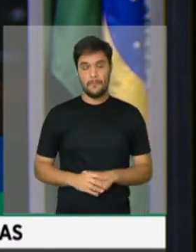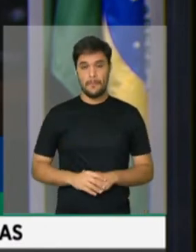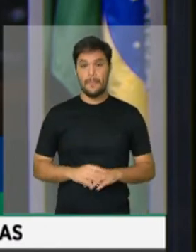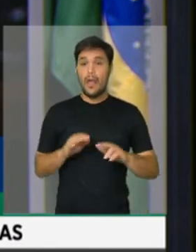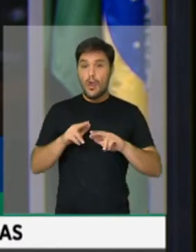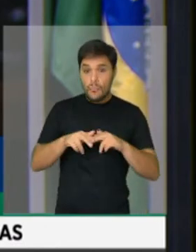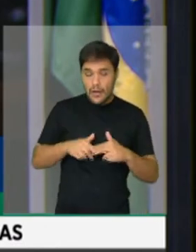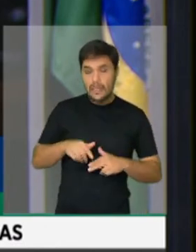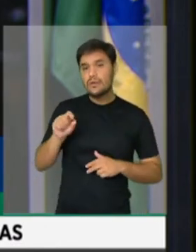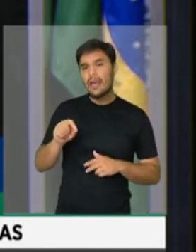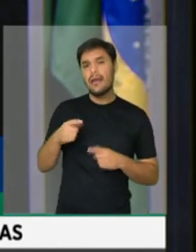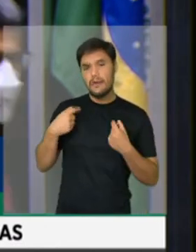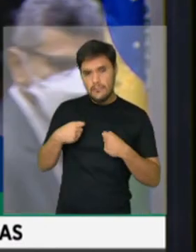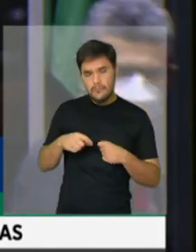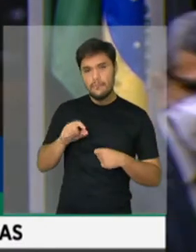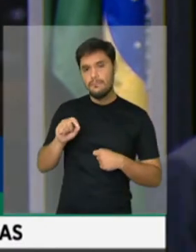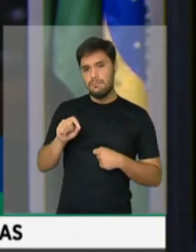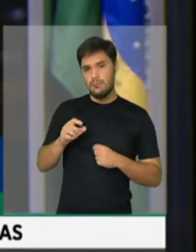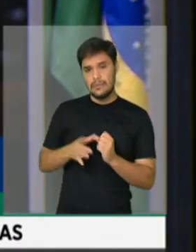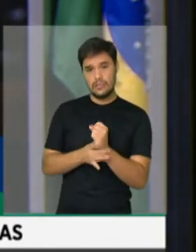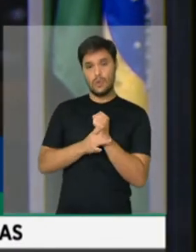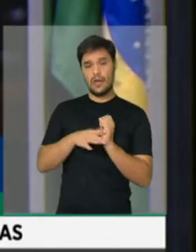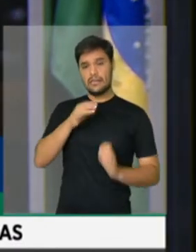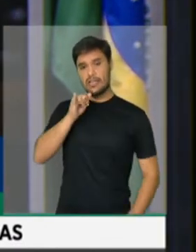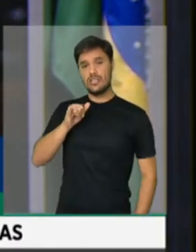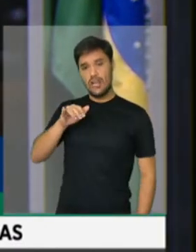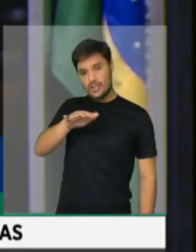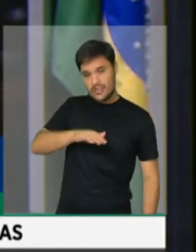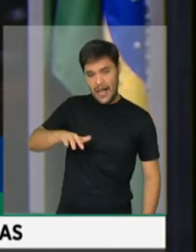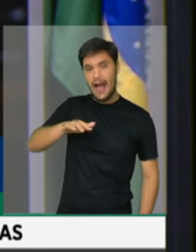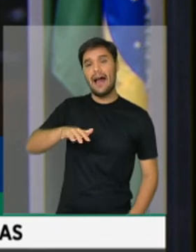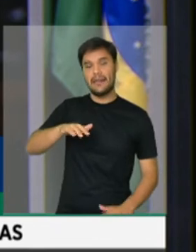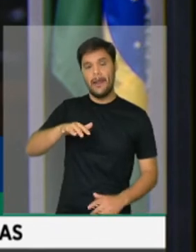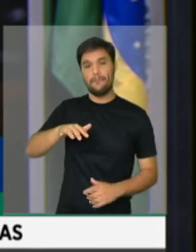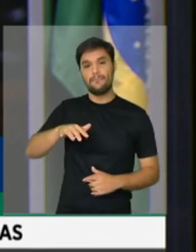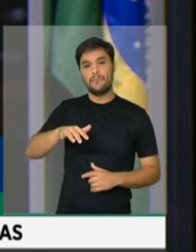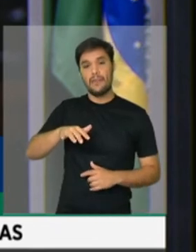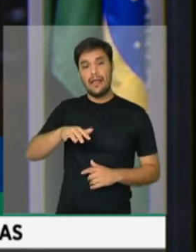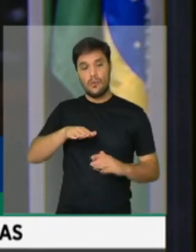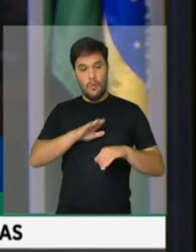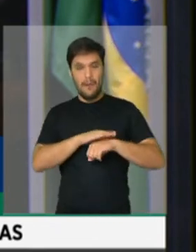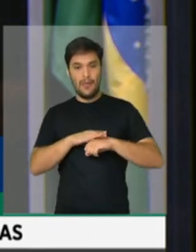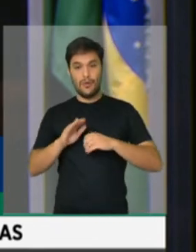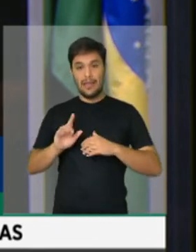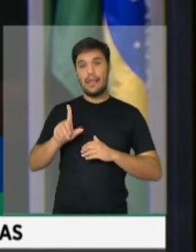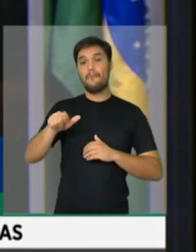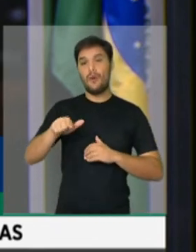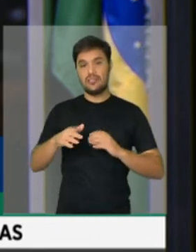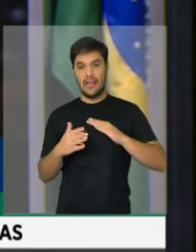DO CONTRATO DE FURNAS NÃO SE ENCONTRA NO ROL ORIGINAL DO ROL EMPREENDIMENTOS QUE SE SUBMETERÃO A INTEGRAÇÃO POR